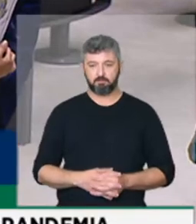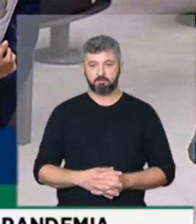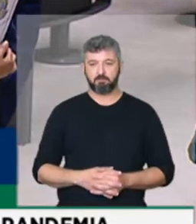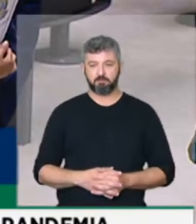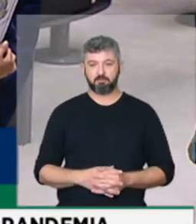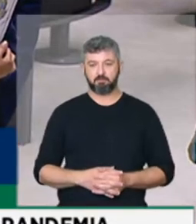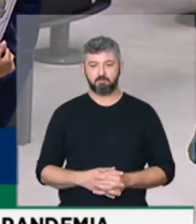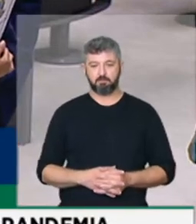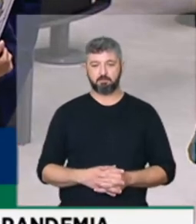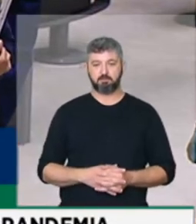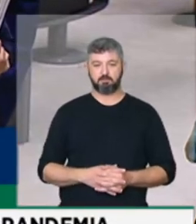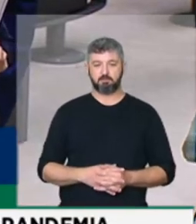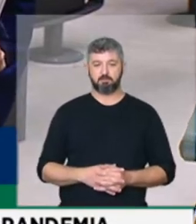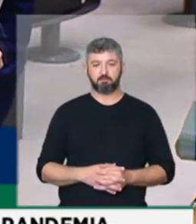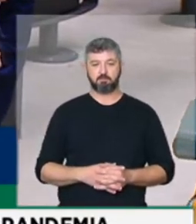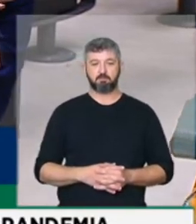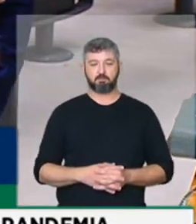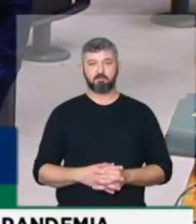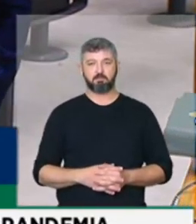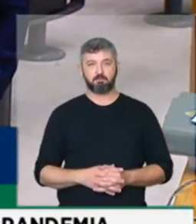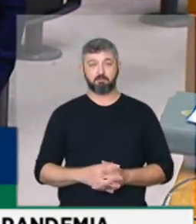PROJETO... 948 É DE AUTORIA DO DEPUTADO HILDO ROCHA DO MDB DO MARANHÃO. VOCÊ QUE NOS ACOMPANHA PELA TV CÂMARA,